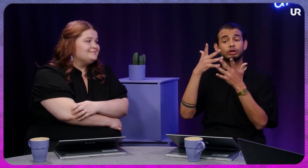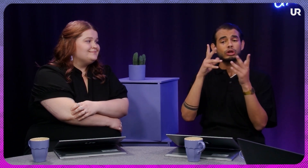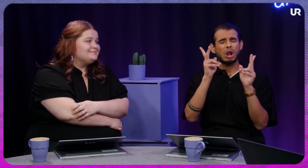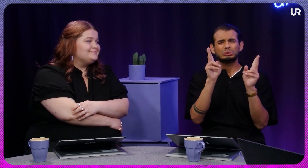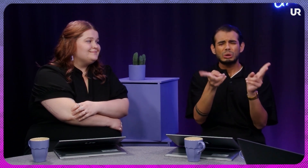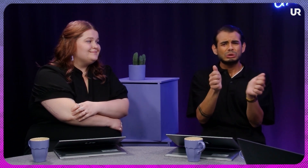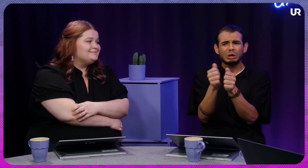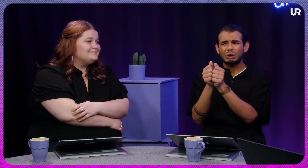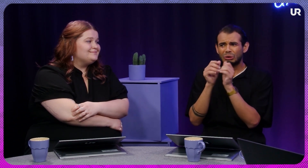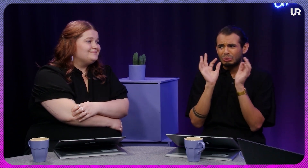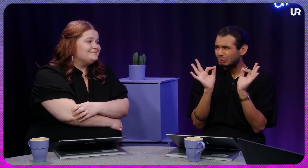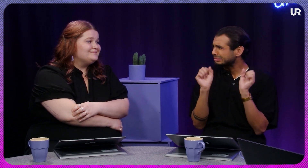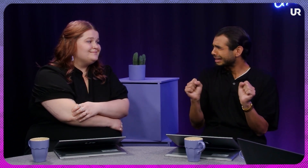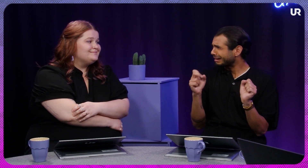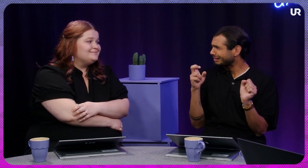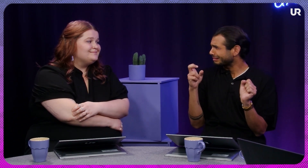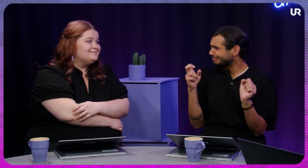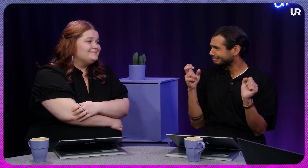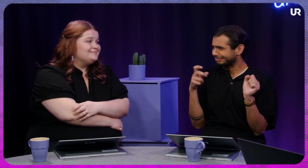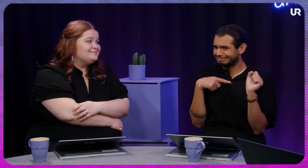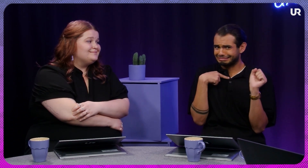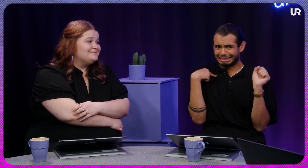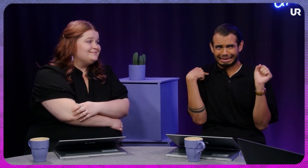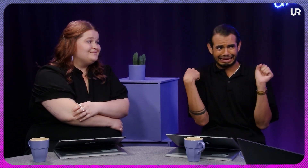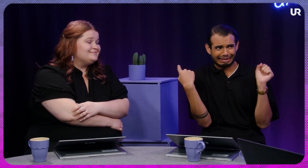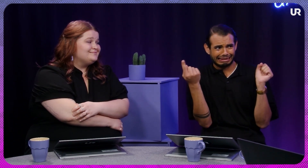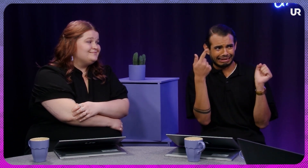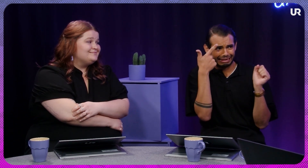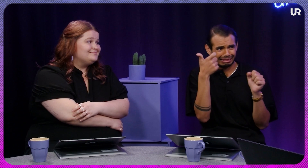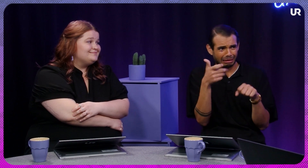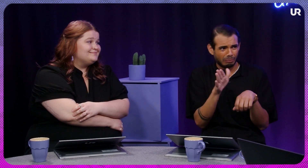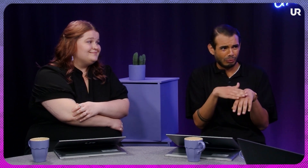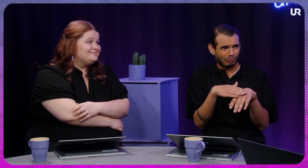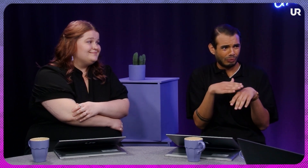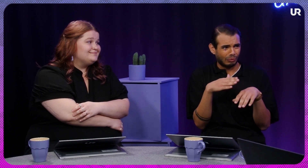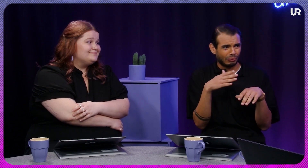att vi ska fly till något säkert... Hur ska vi då.... Lita på...